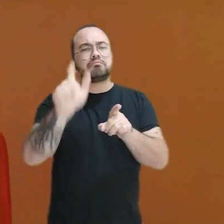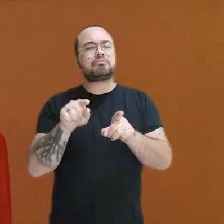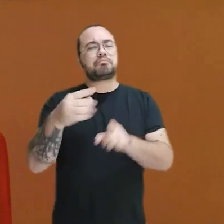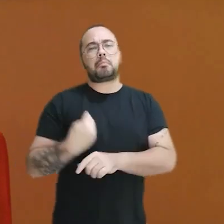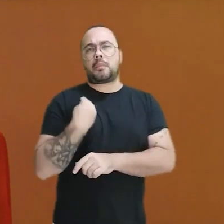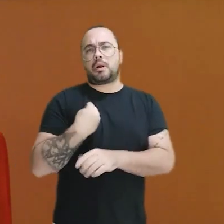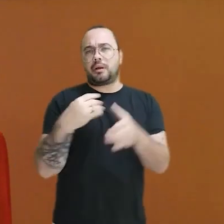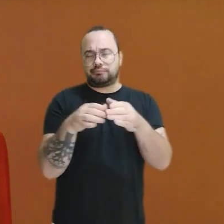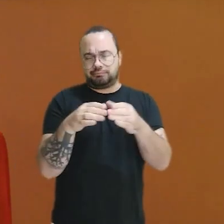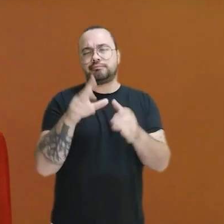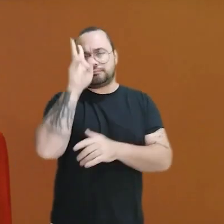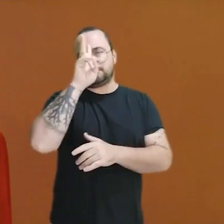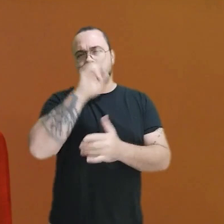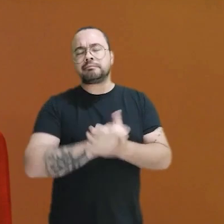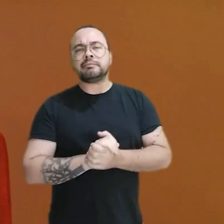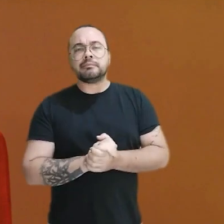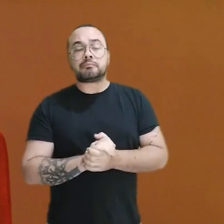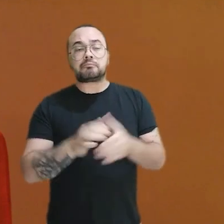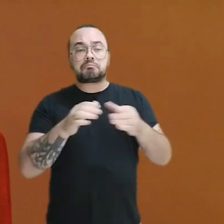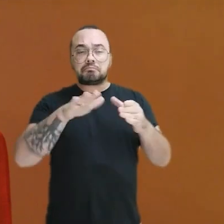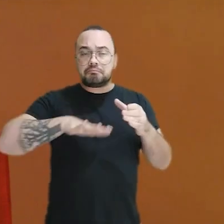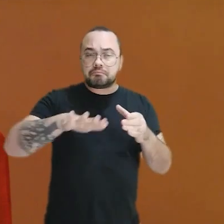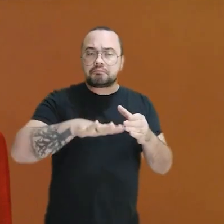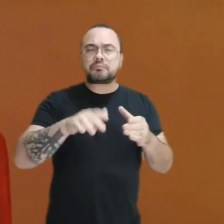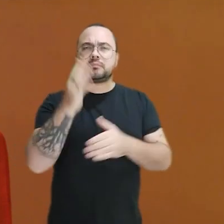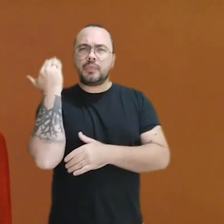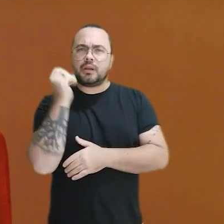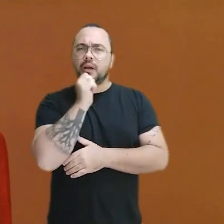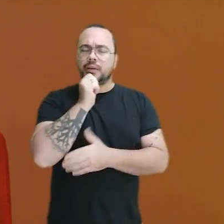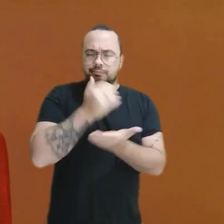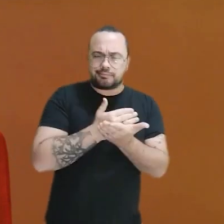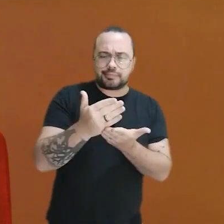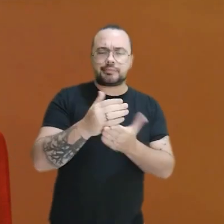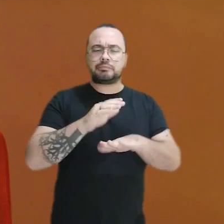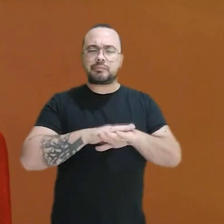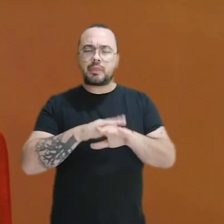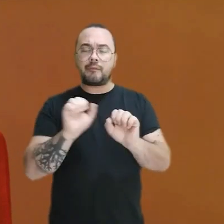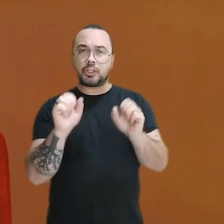a galerinha, e, tipo assim, uma galera que, na época, ainda tava começando a fazer os open mics, e hoje já é uma galera